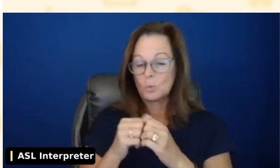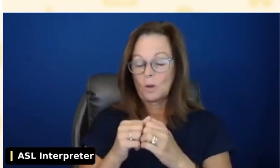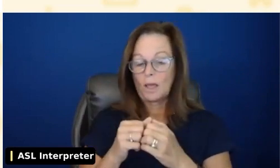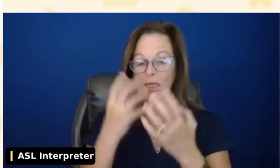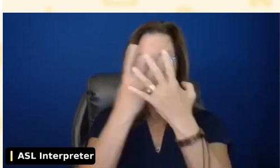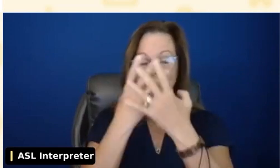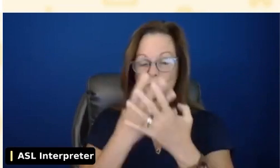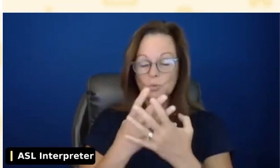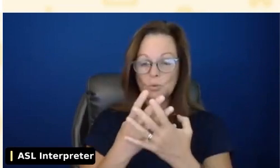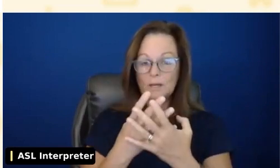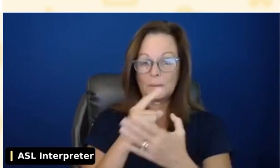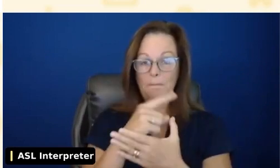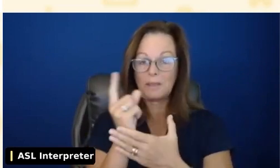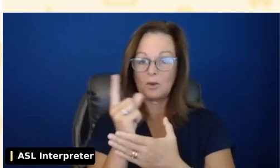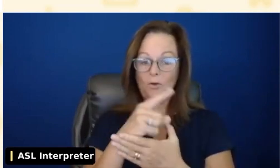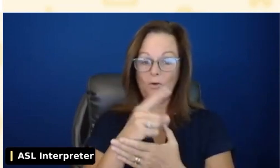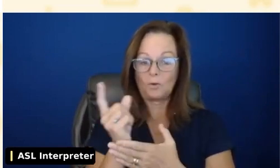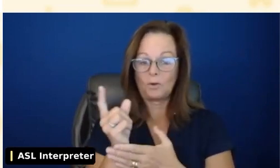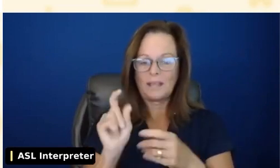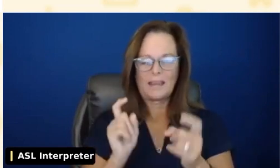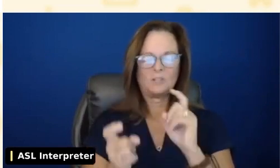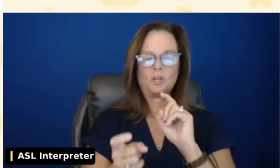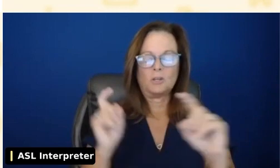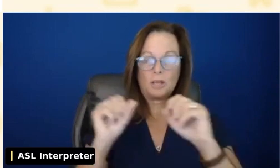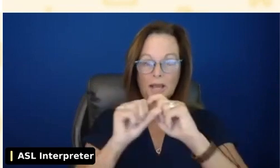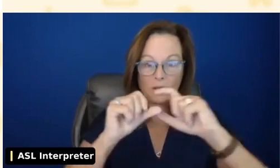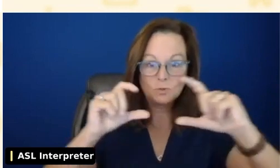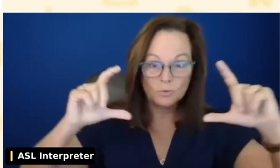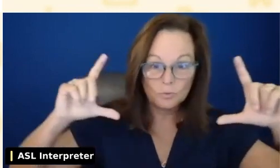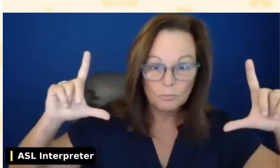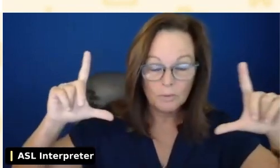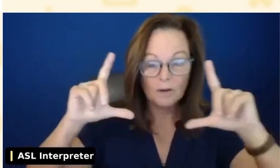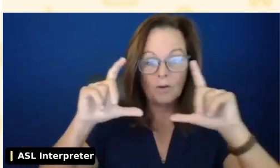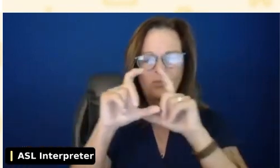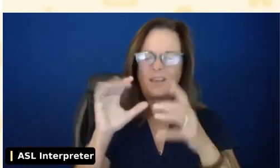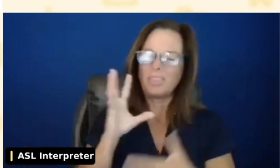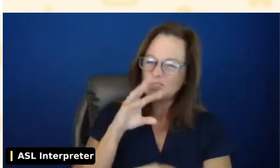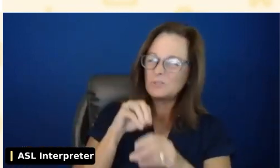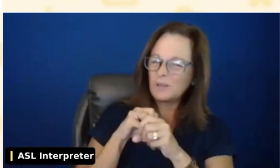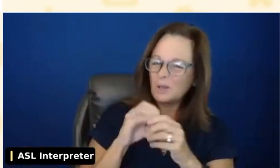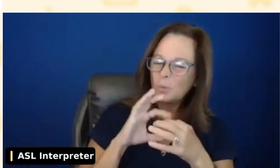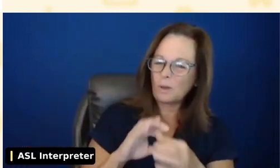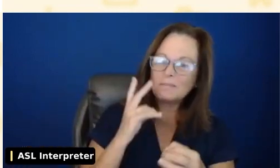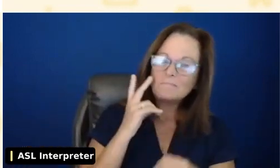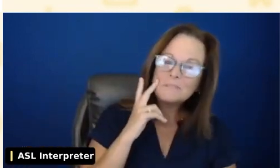¿Puedo cambiar? Todas esas son cosas que deberían ser parte de verificar si es accesible.